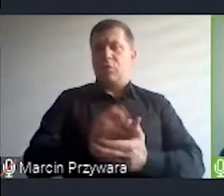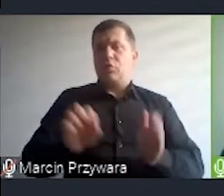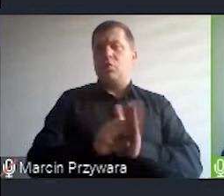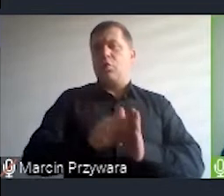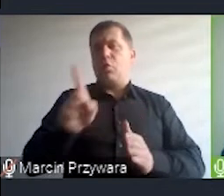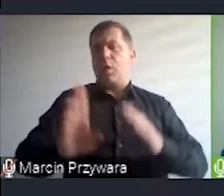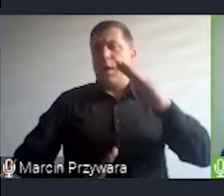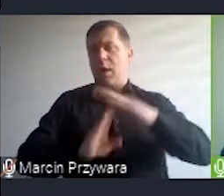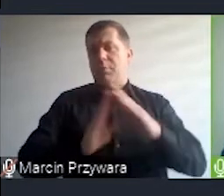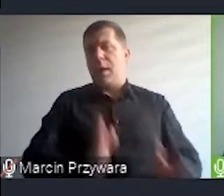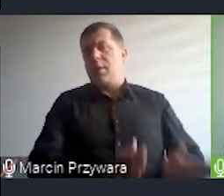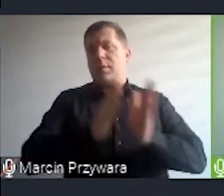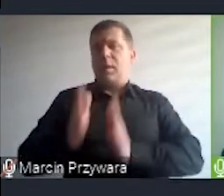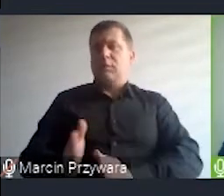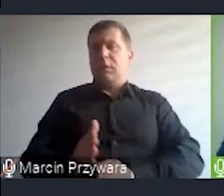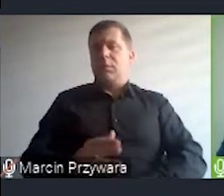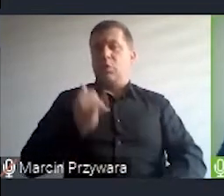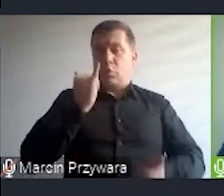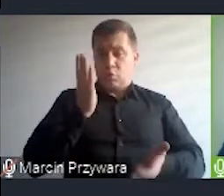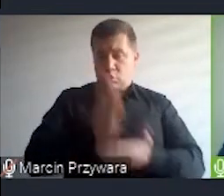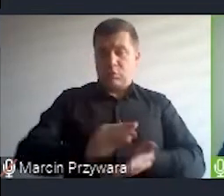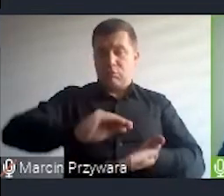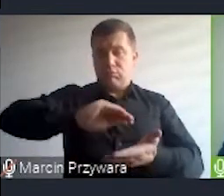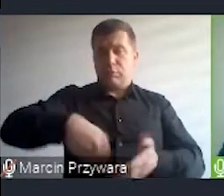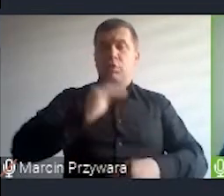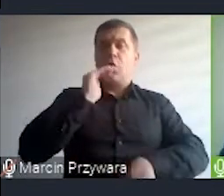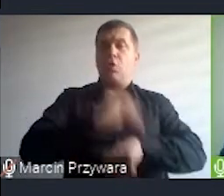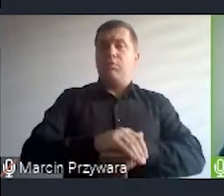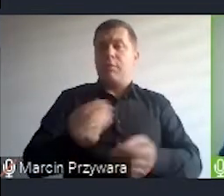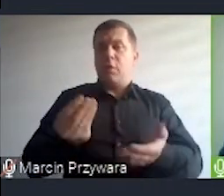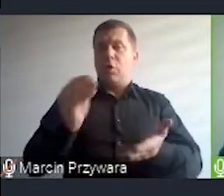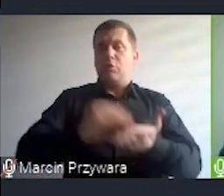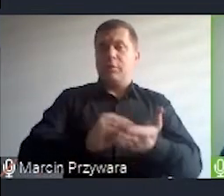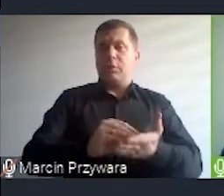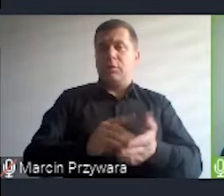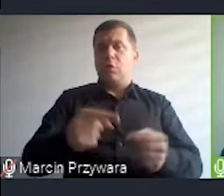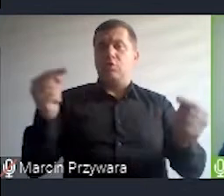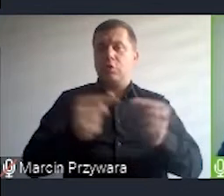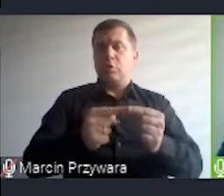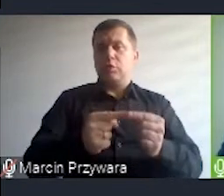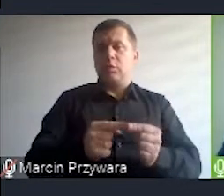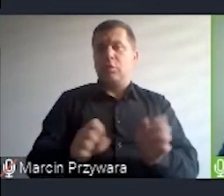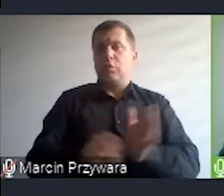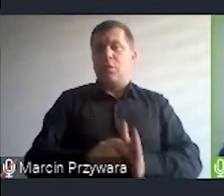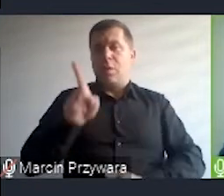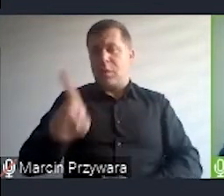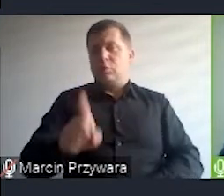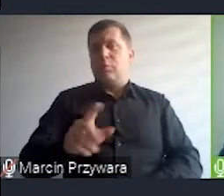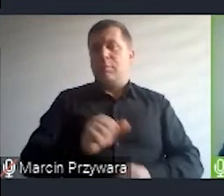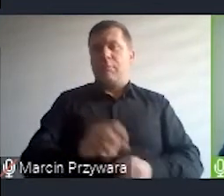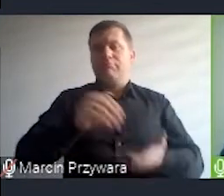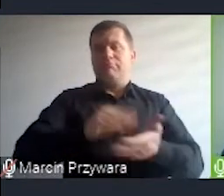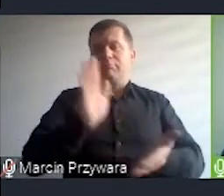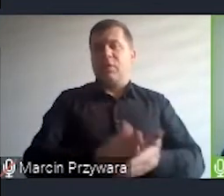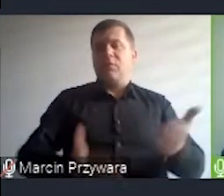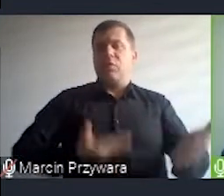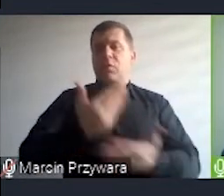a następnie, kiedy już podpiszecie umowę o dofinansowanie, dostosować się do tego, co znalazło się we wniosku o dofinansowanie.